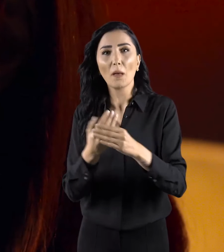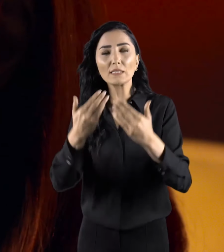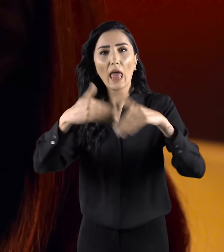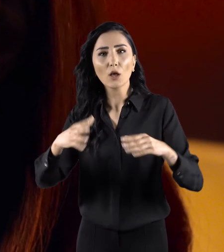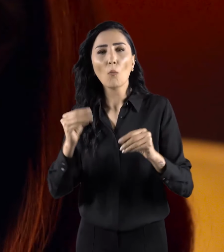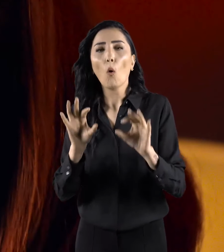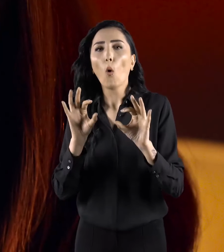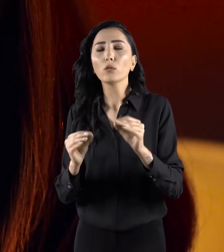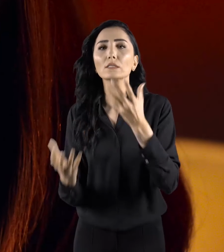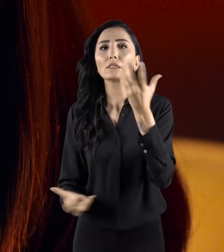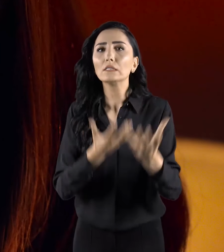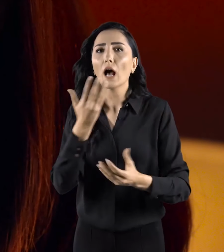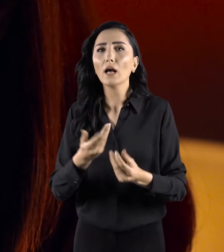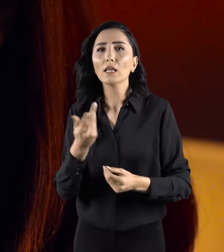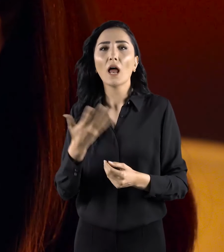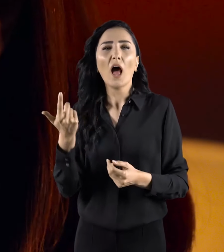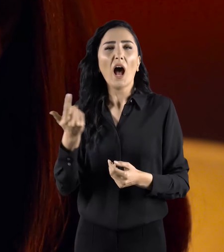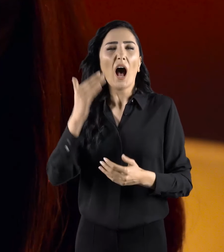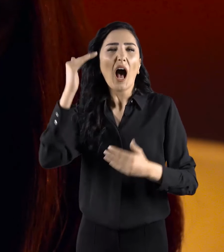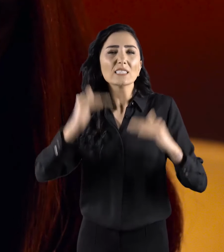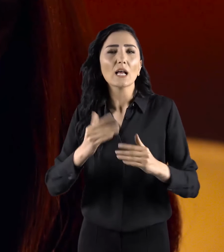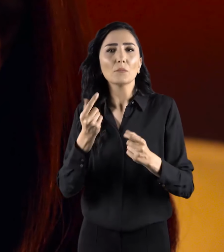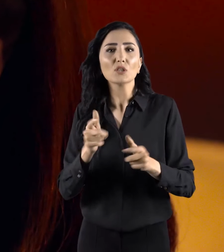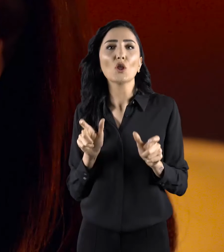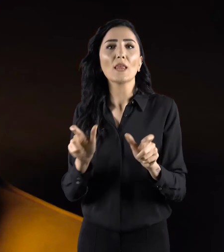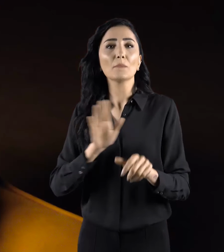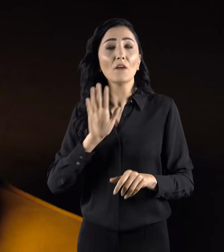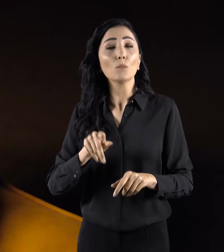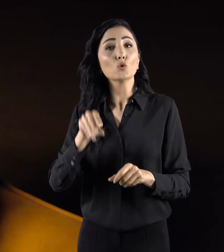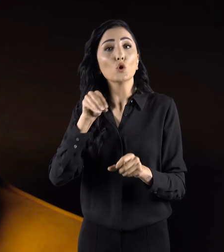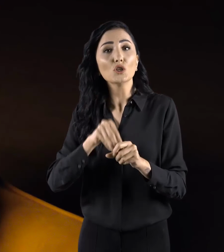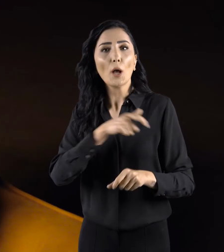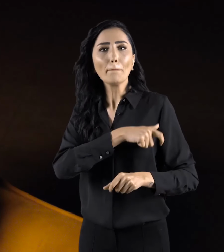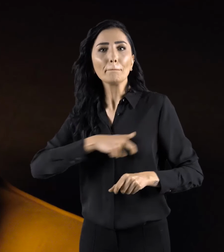olmak ve olası yangınların sayılarını azaltmak için alınan tedbirlerdir.